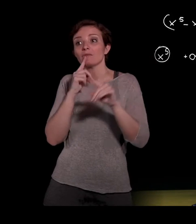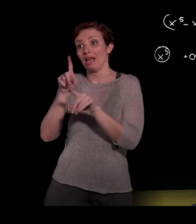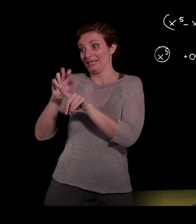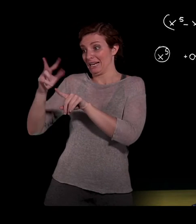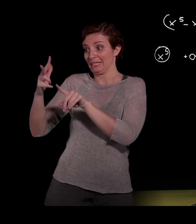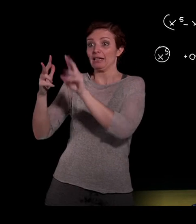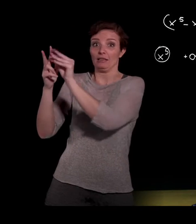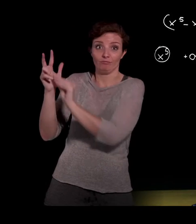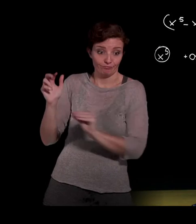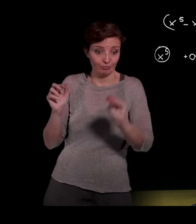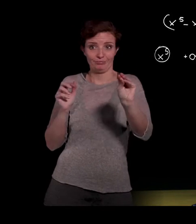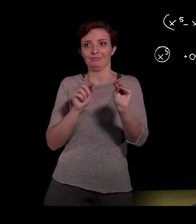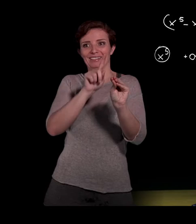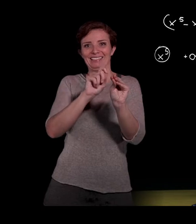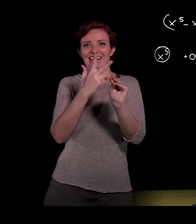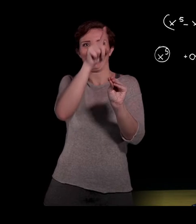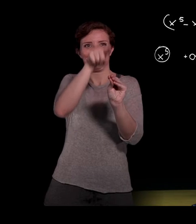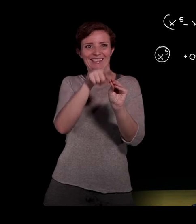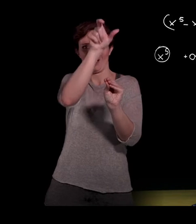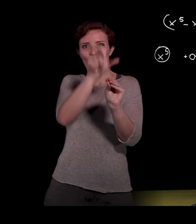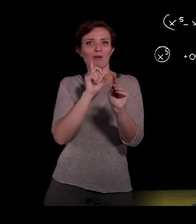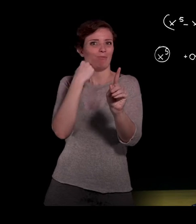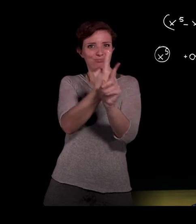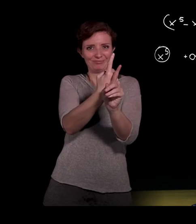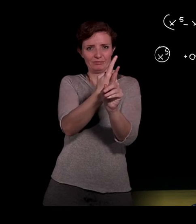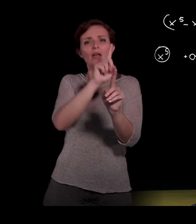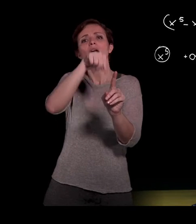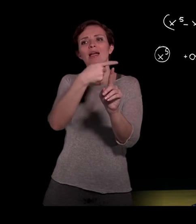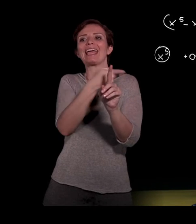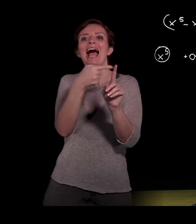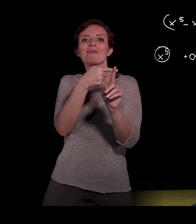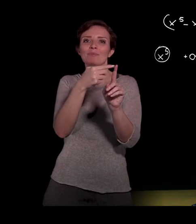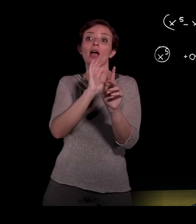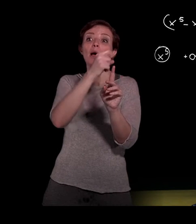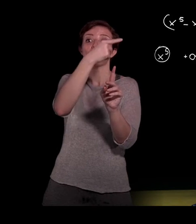x³ lo metteremo qui e cambieremo il segno,